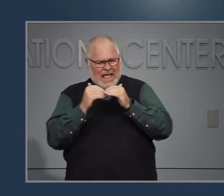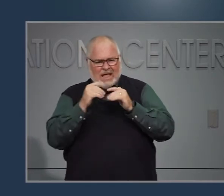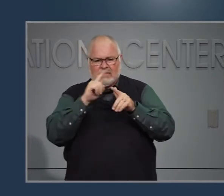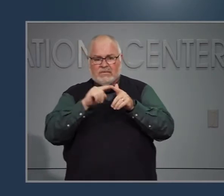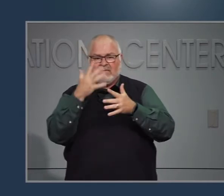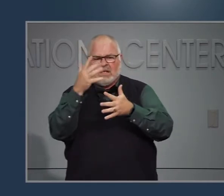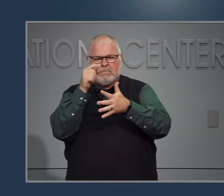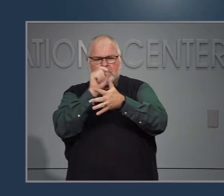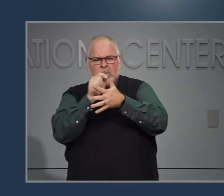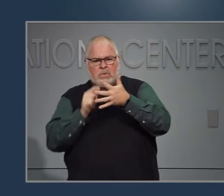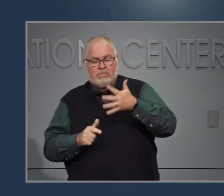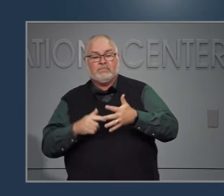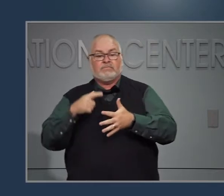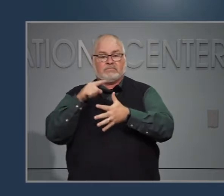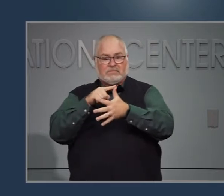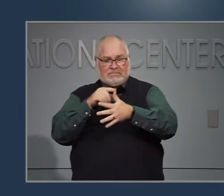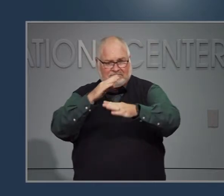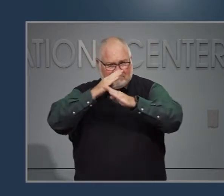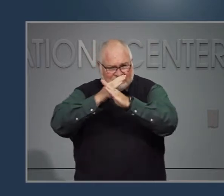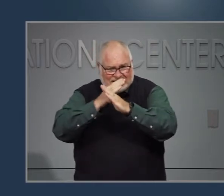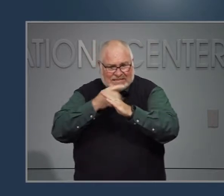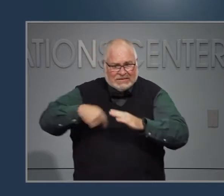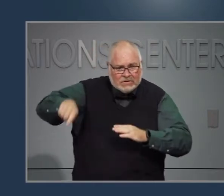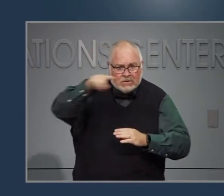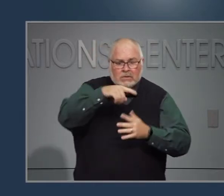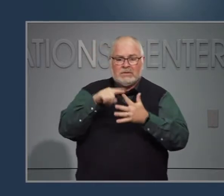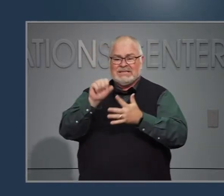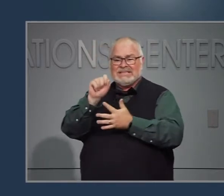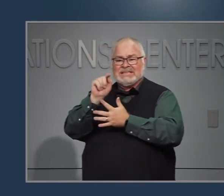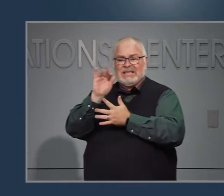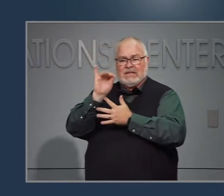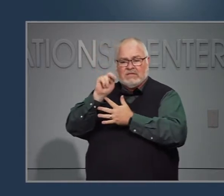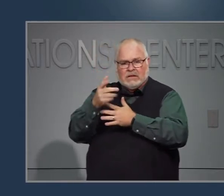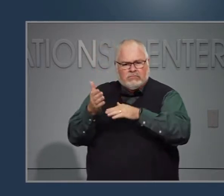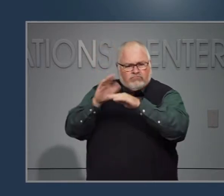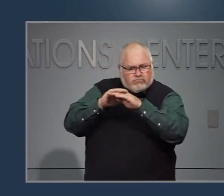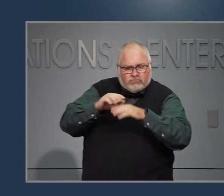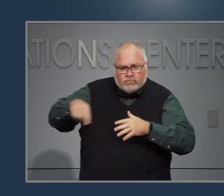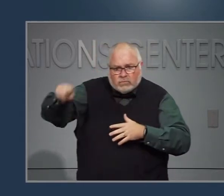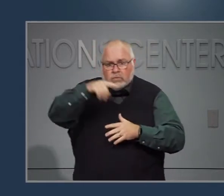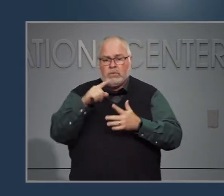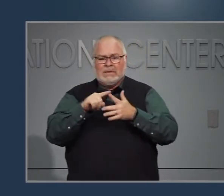Estamos viendo evidencia de que nuestra estrategia y trabajo es en esta cinco Ares está